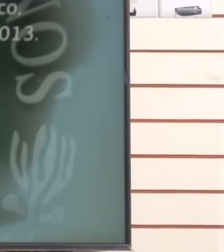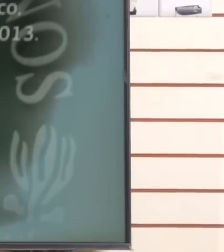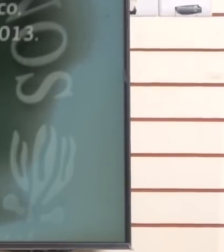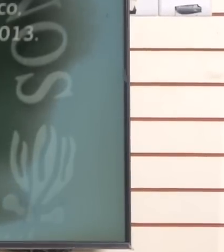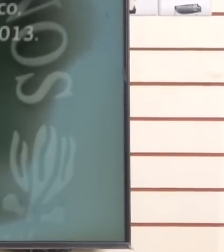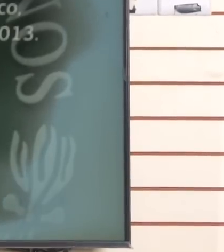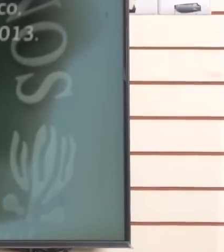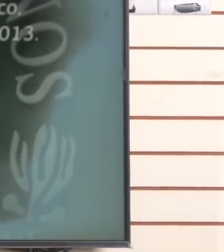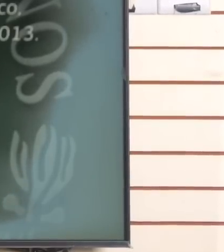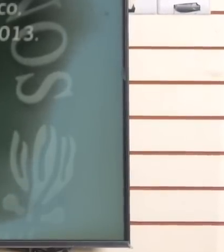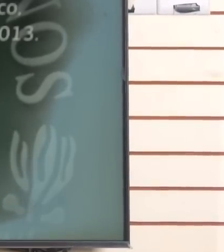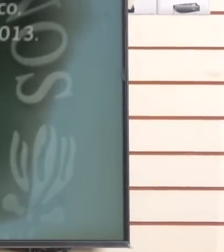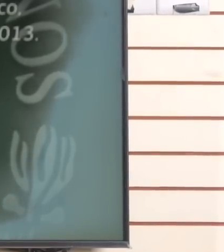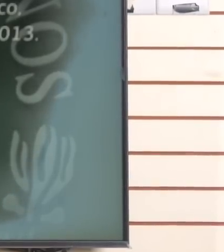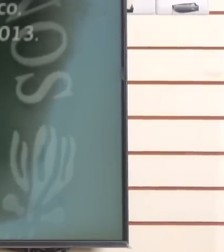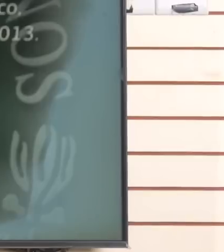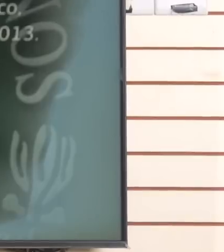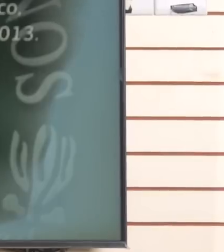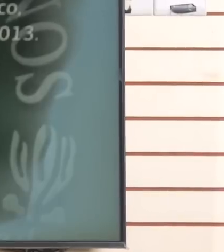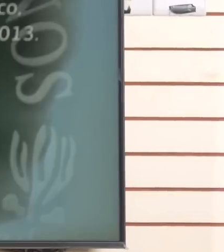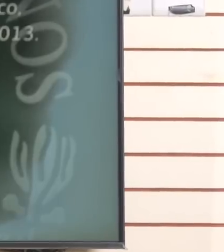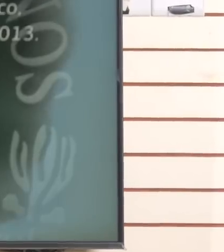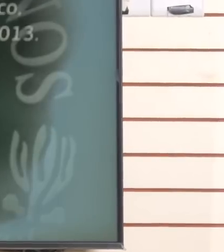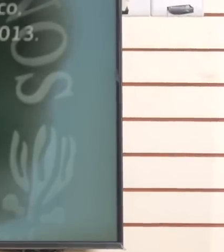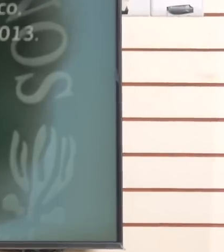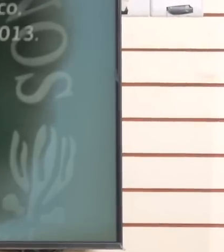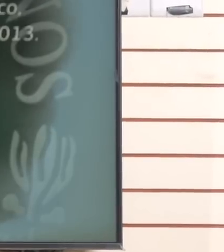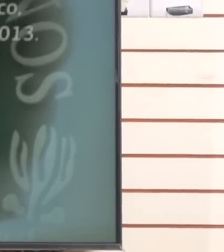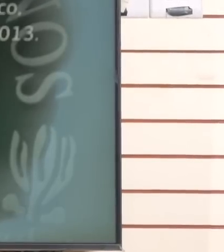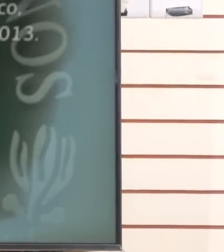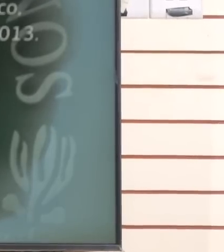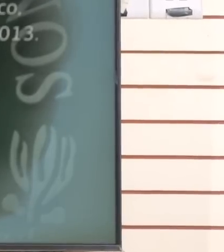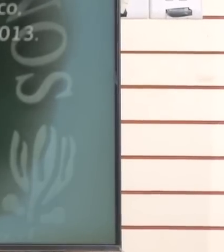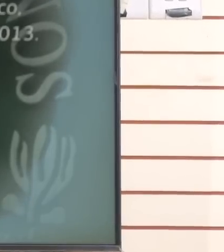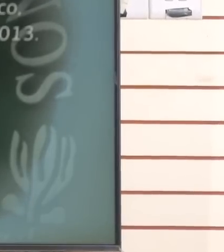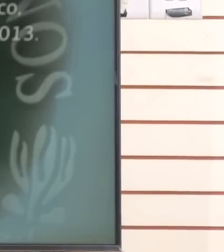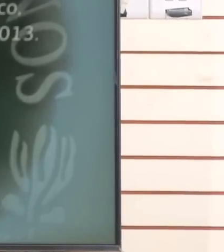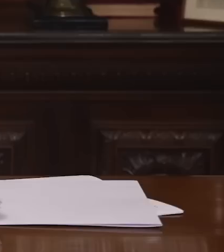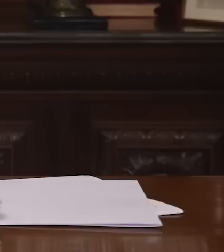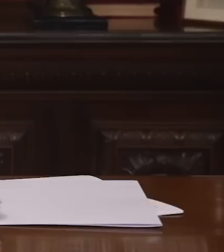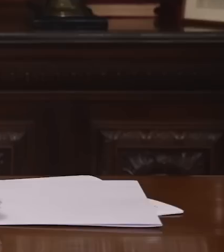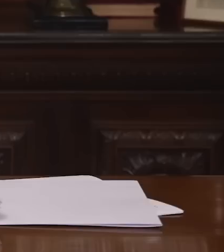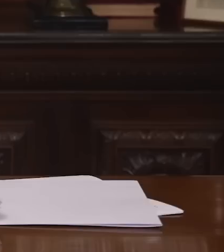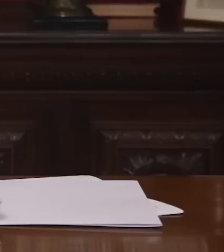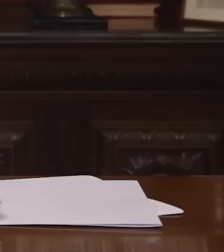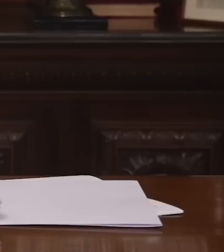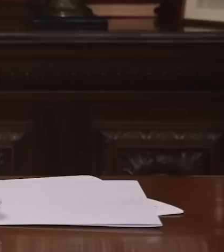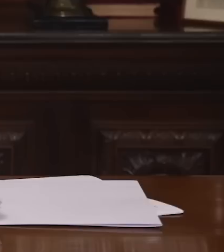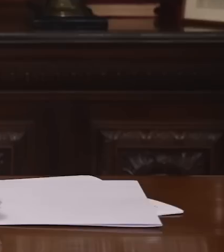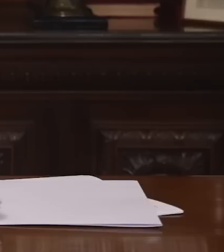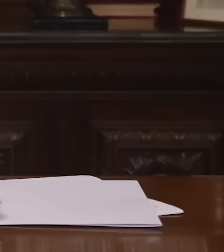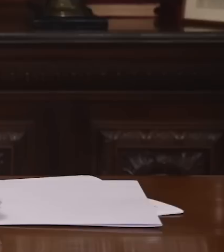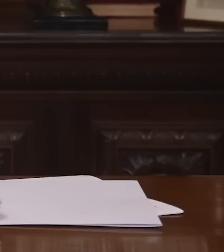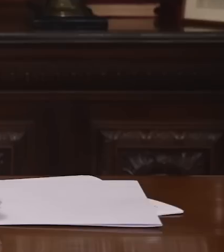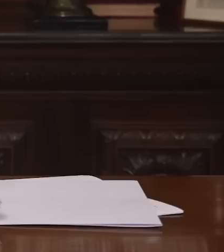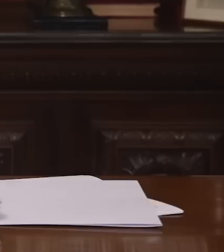mejores oportunidades de desarrollo laboral y profesional la presidenta de México sigue